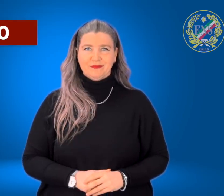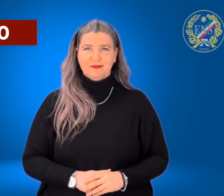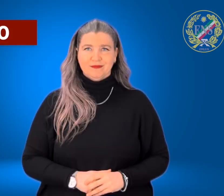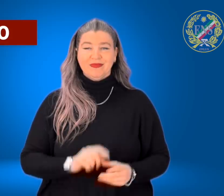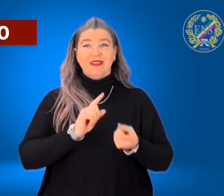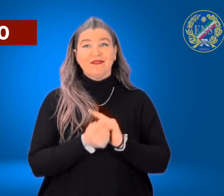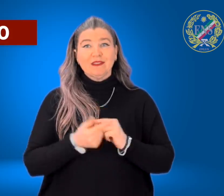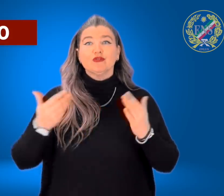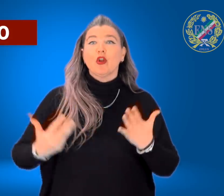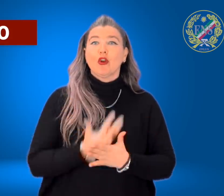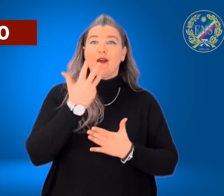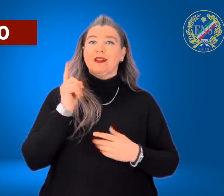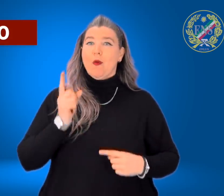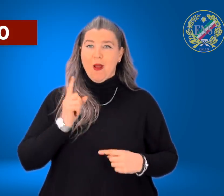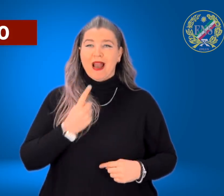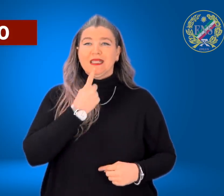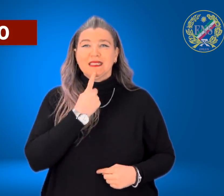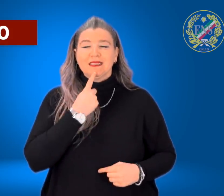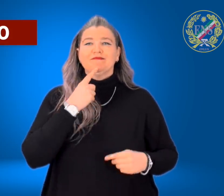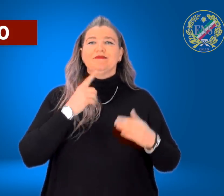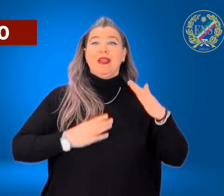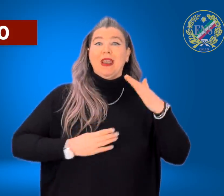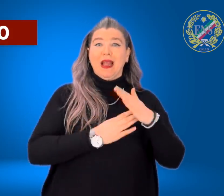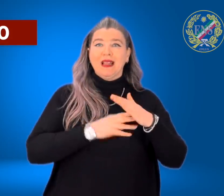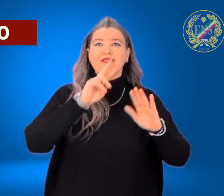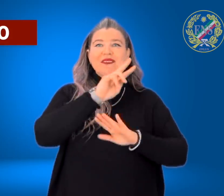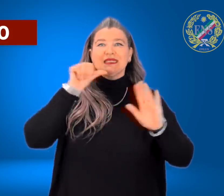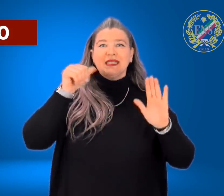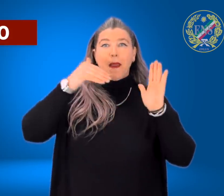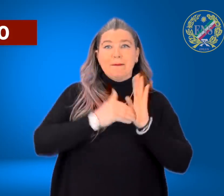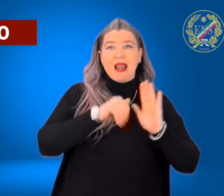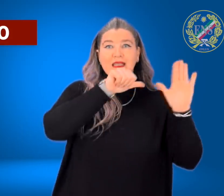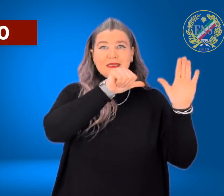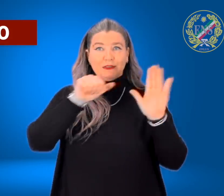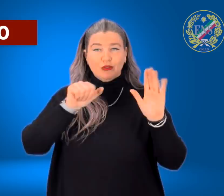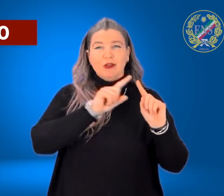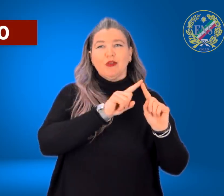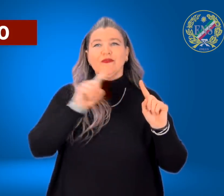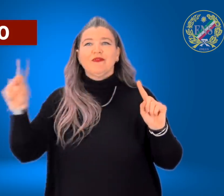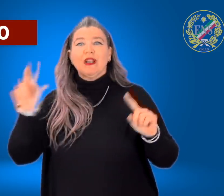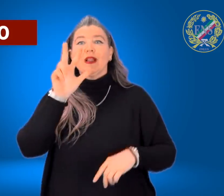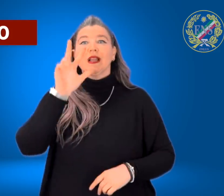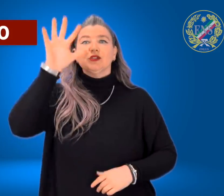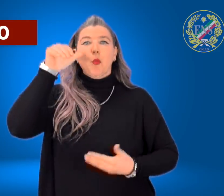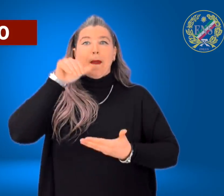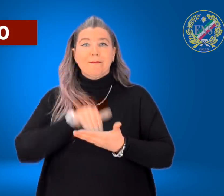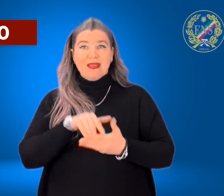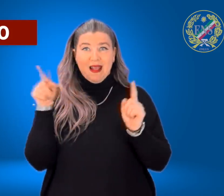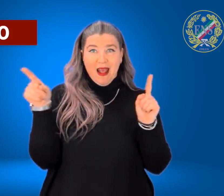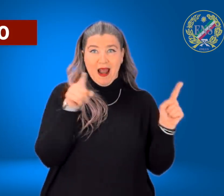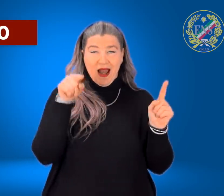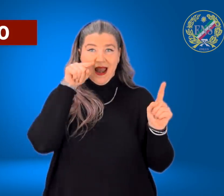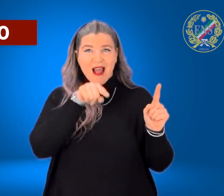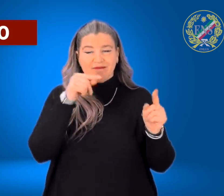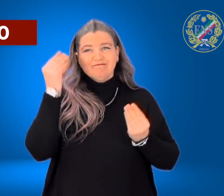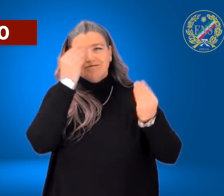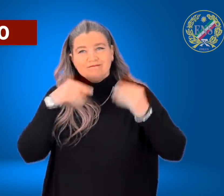Diminuzione delle trattenute fiscali e contributive in busta paga per i lavoratori dipendenti